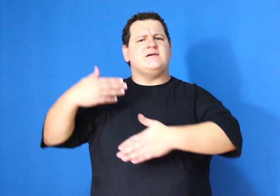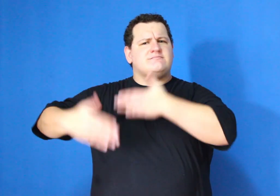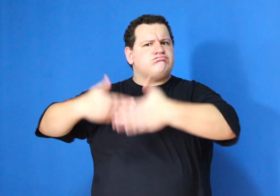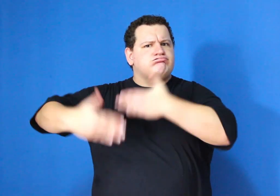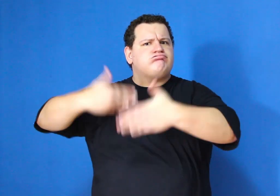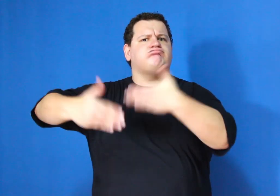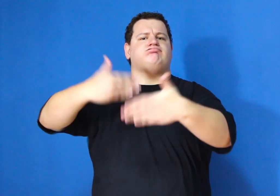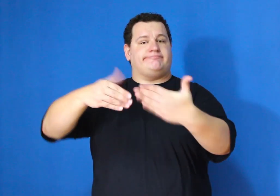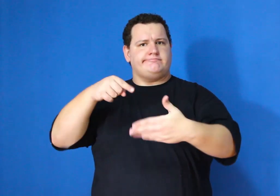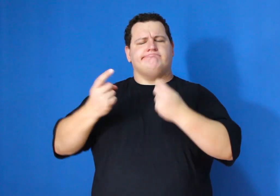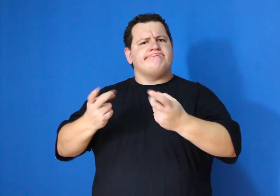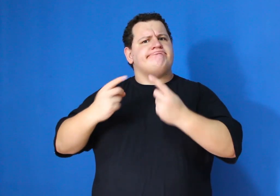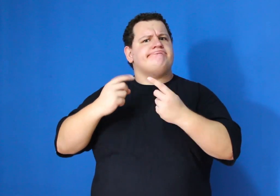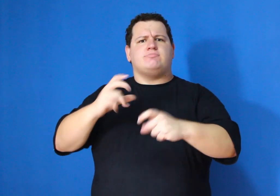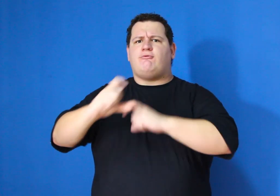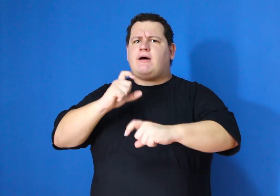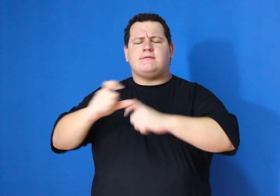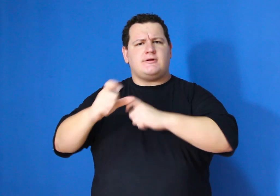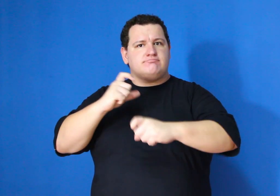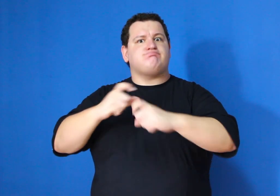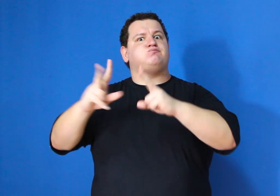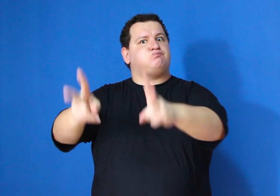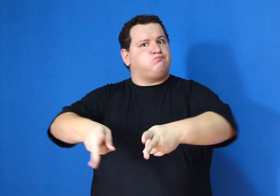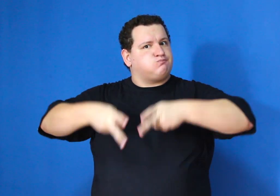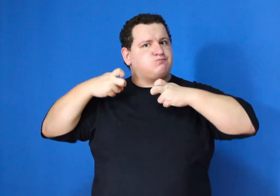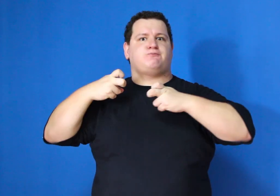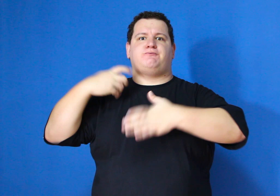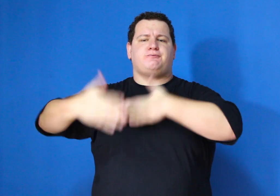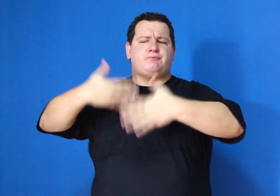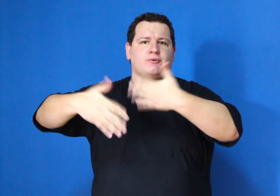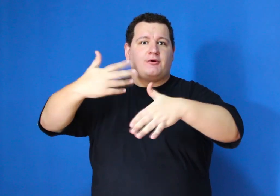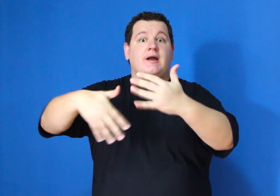As vendas de quadrinhos são um sucesso.